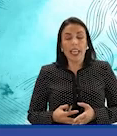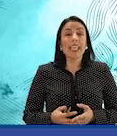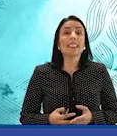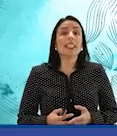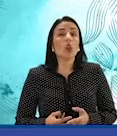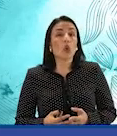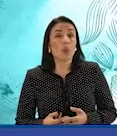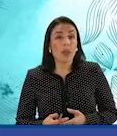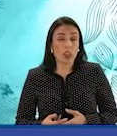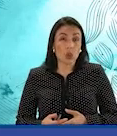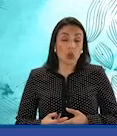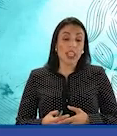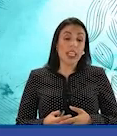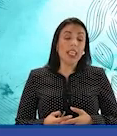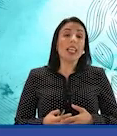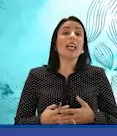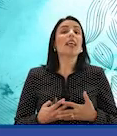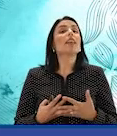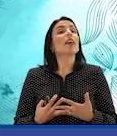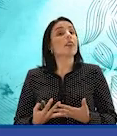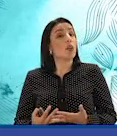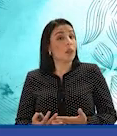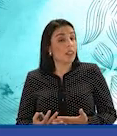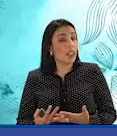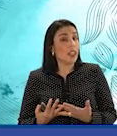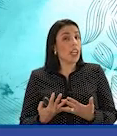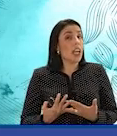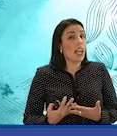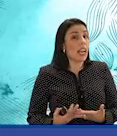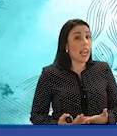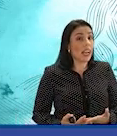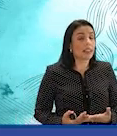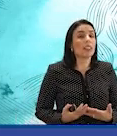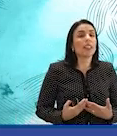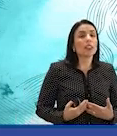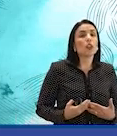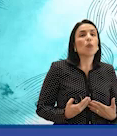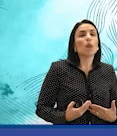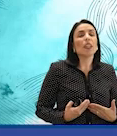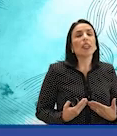documento y remitir el acta. Esto lo pide